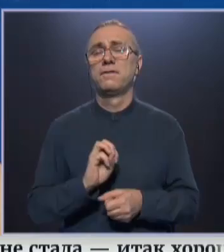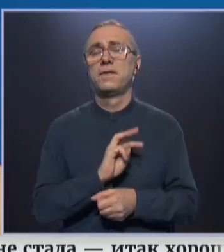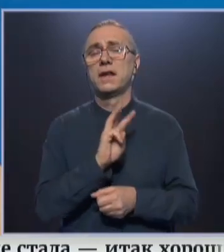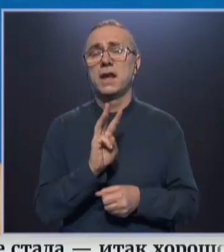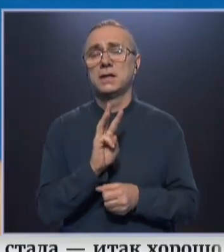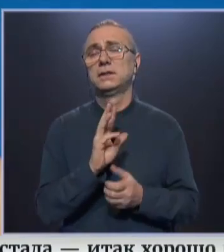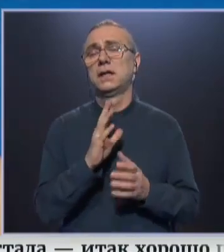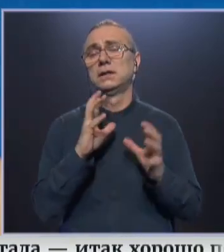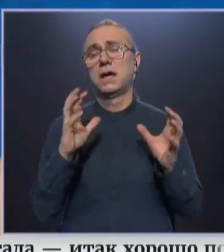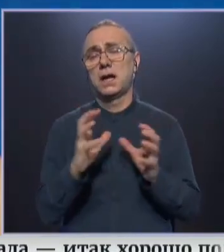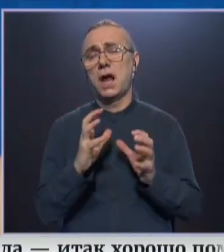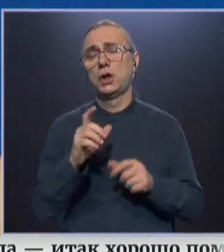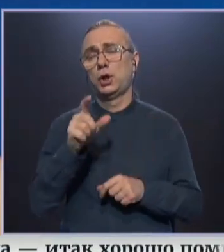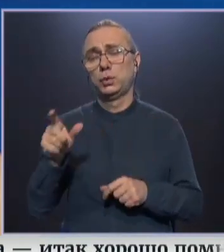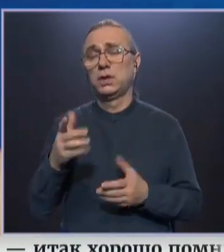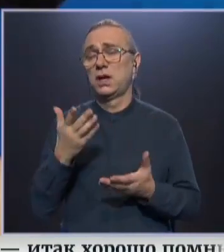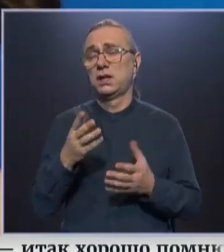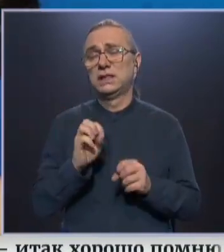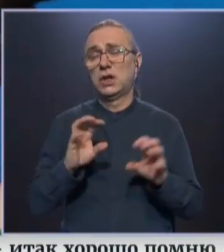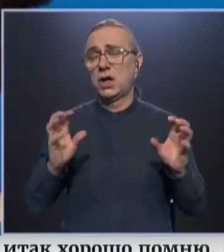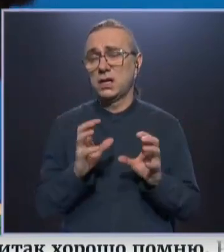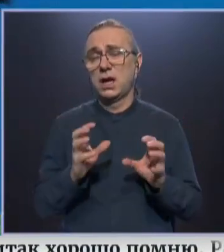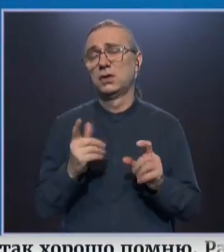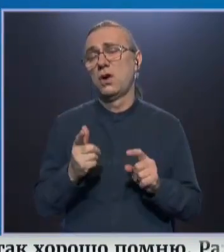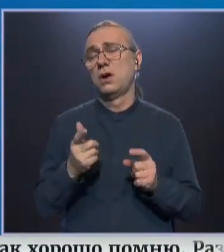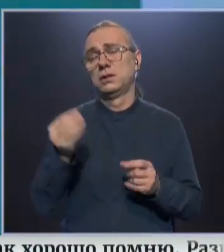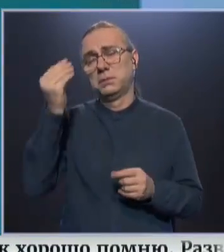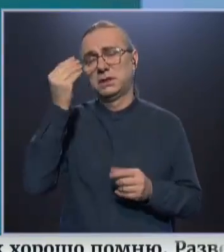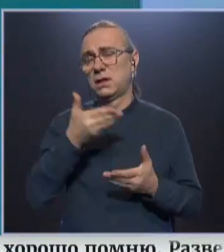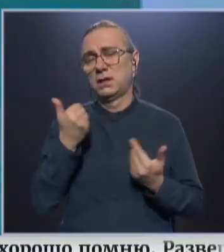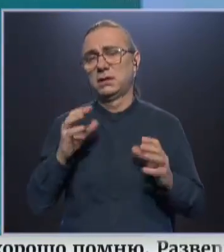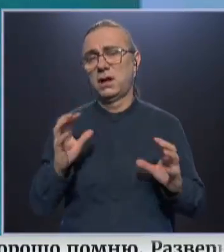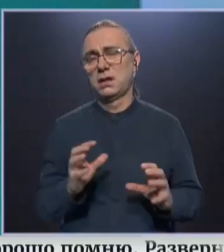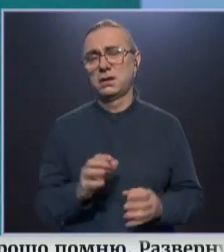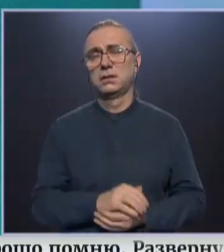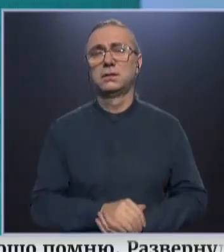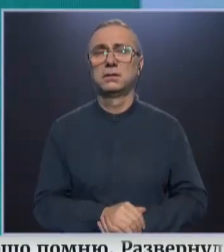люди а если нет то нет смысла Спасибо большое да такой